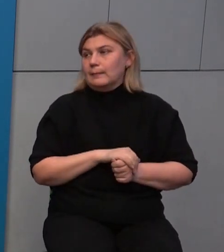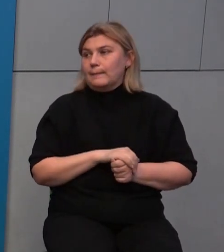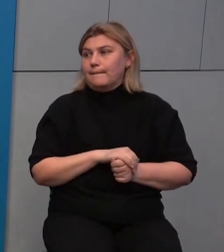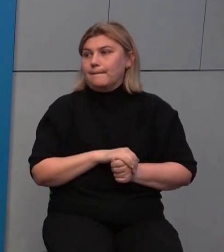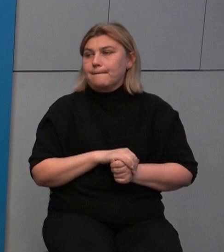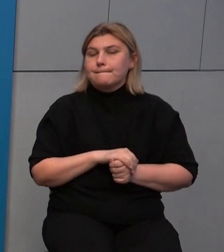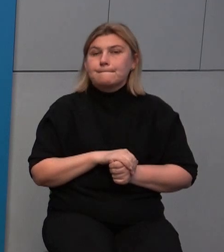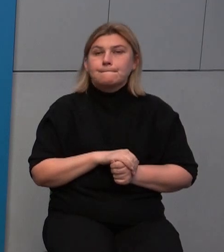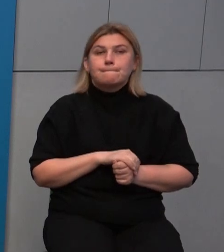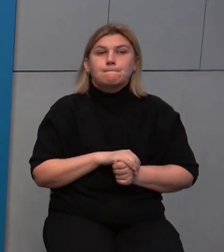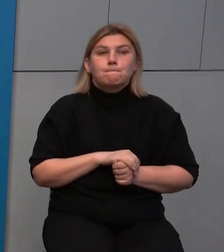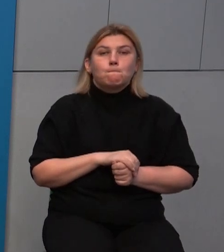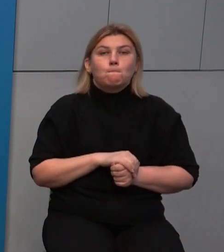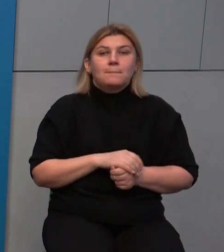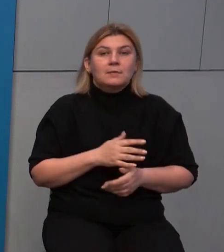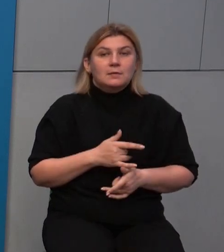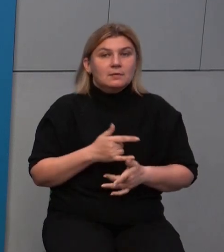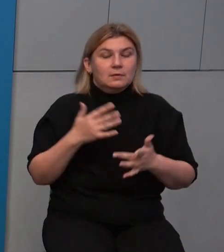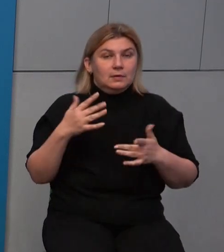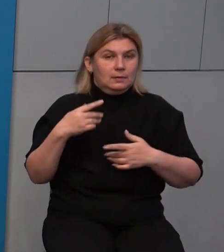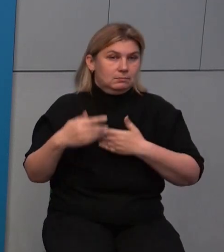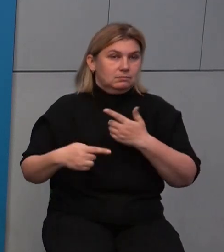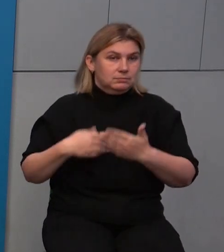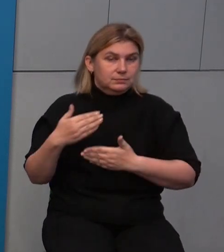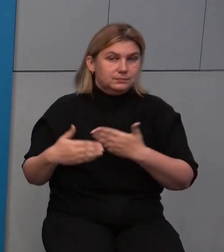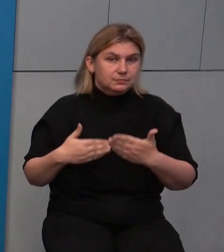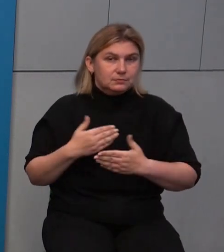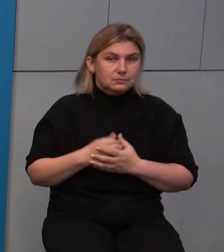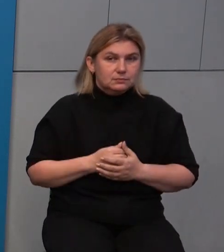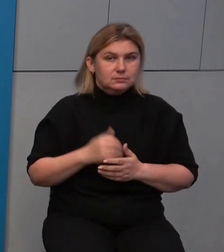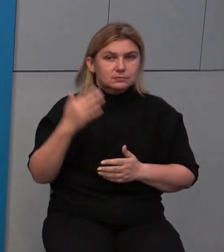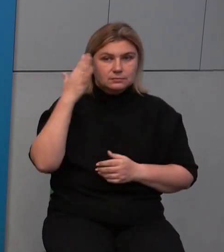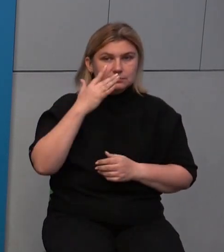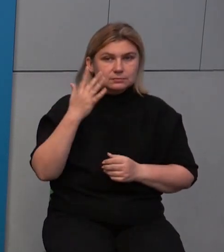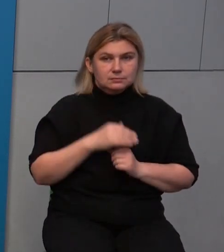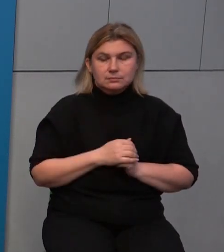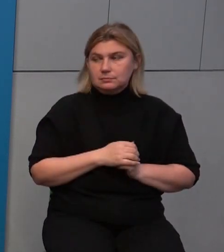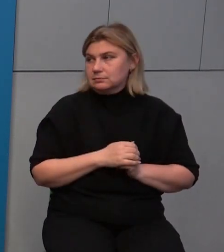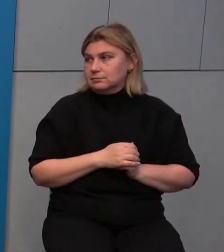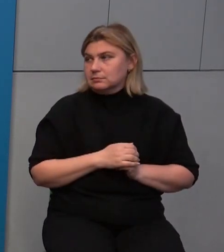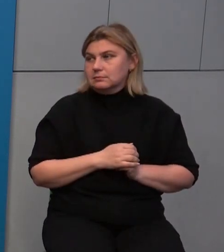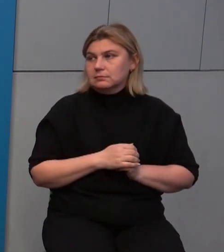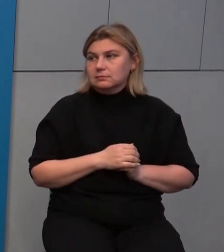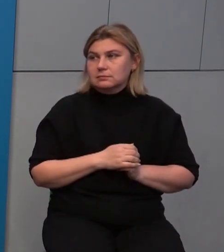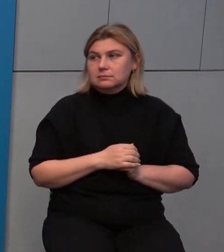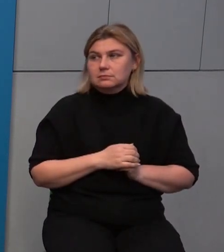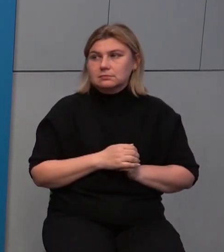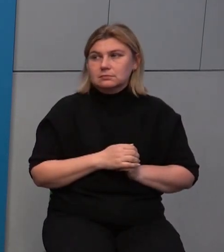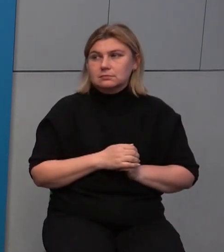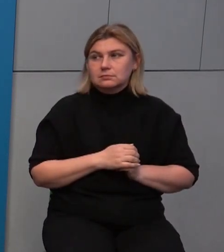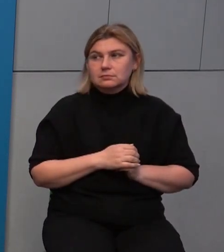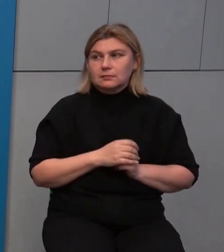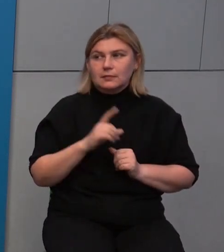właśnie wieloetniczna, jest jakaś taka z marzeń Lema, bo Lem uwierzył